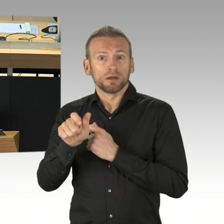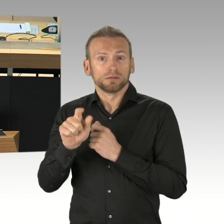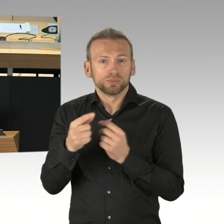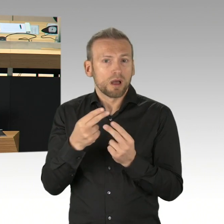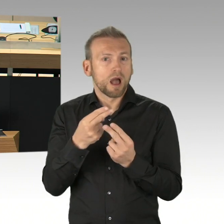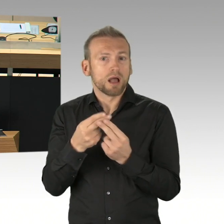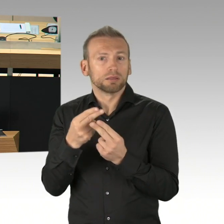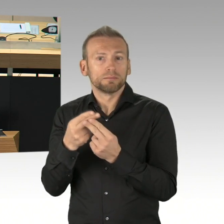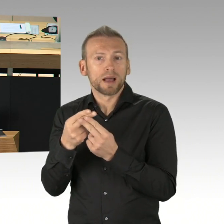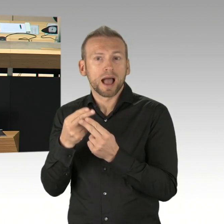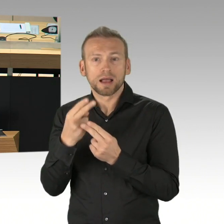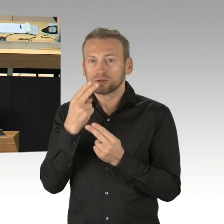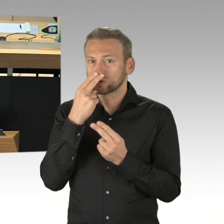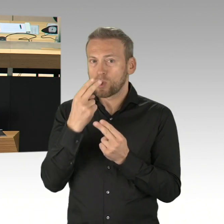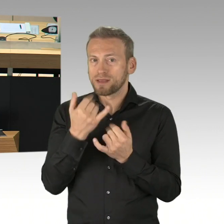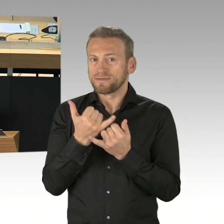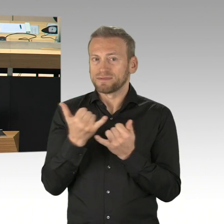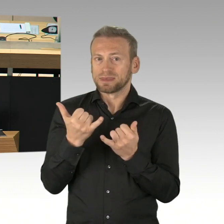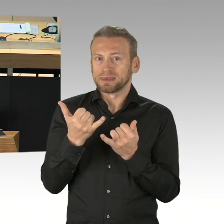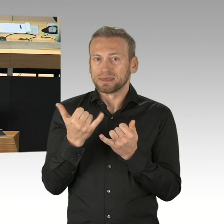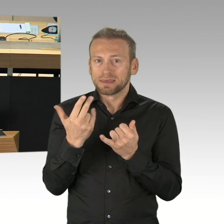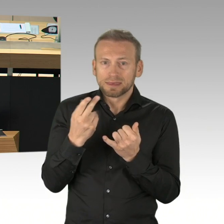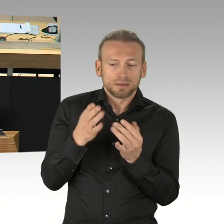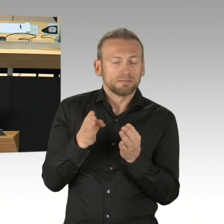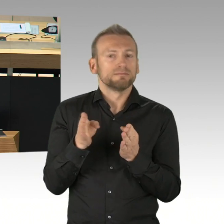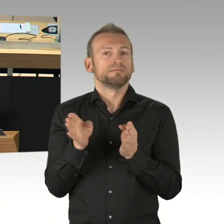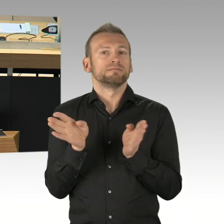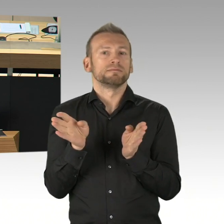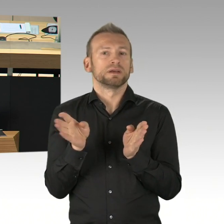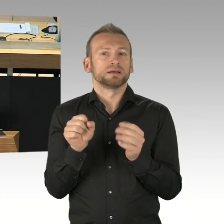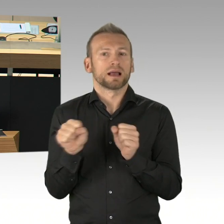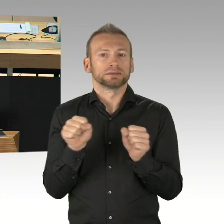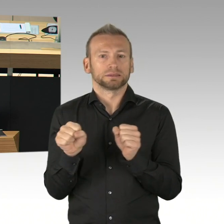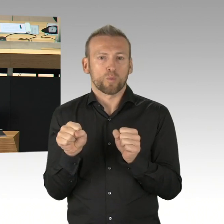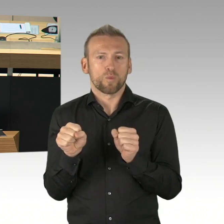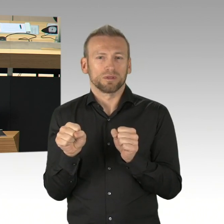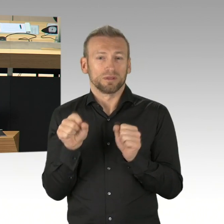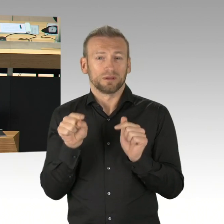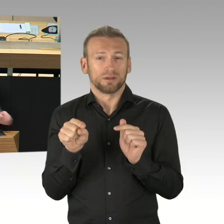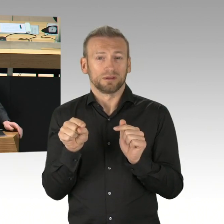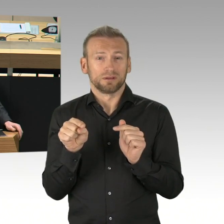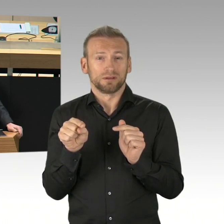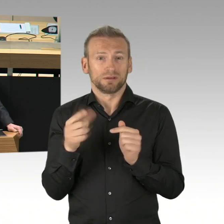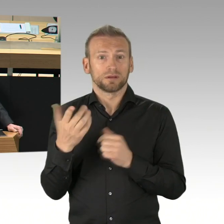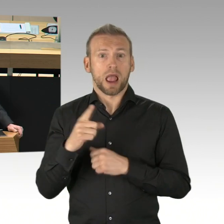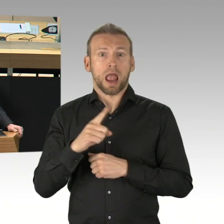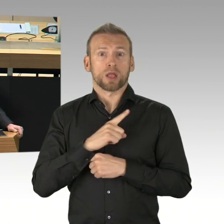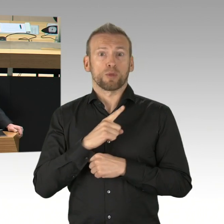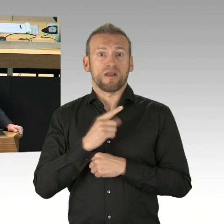in Eigentumswohnungen entsprechend erschweren und regulieren, wir haben dazu auch die rechtlichen Instrumente,